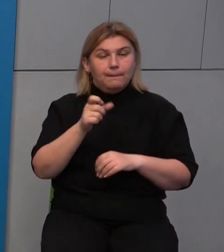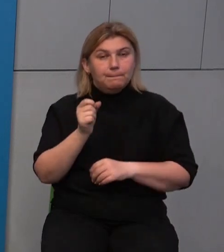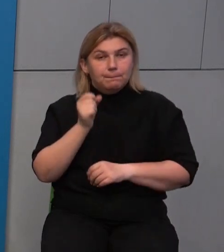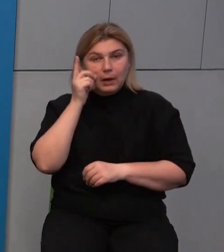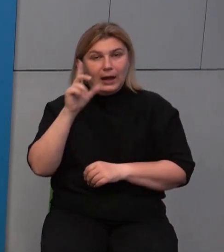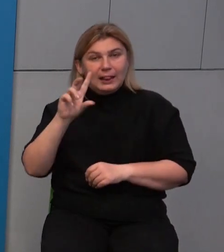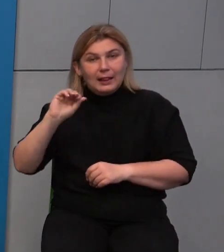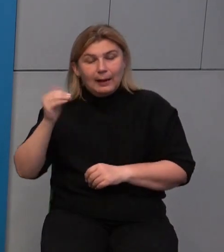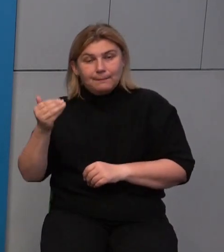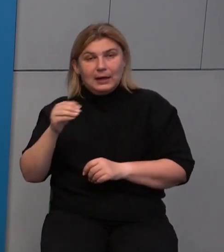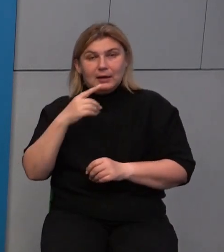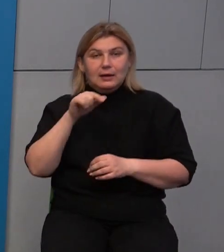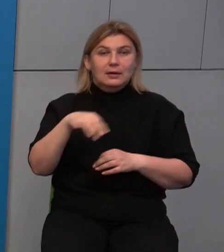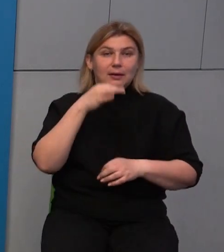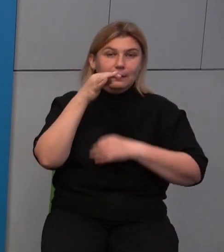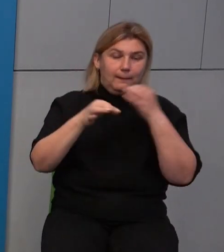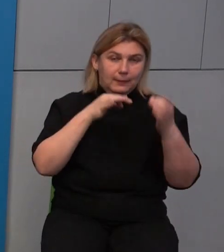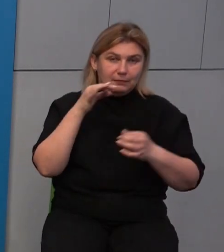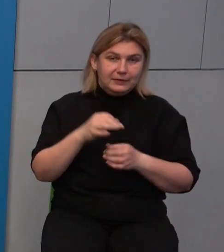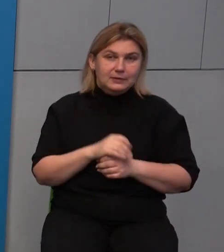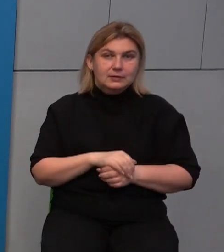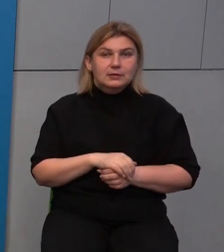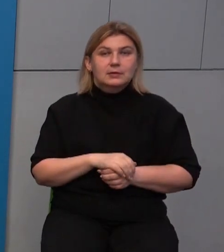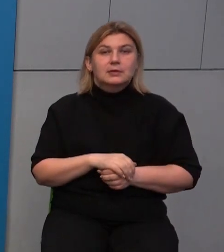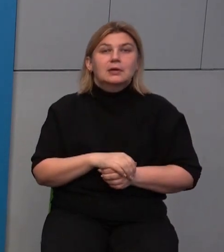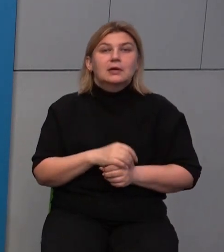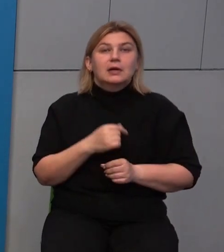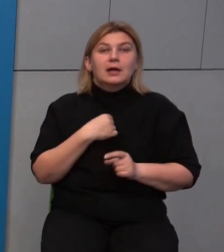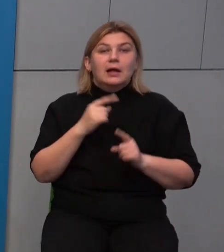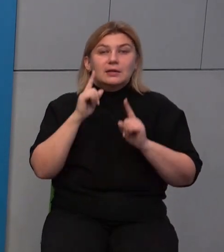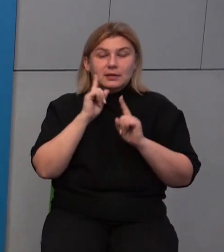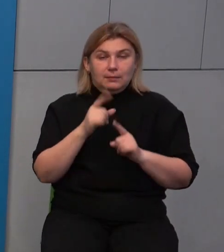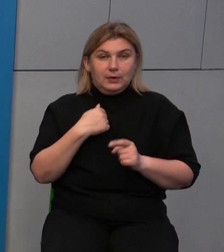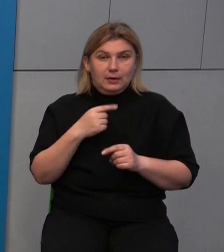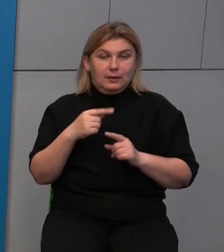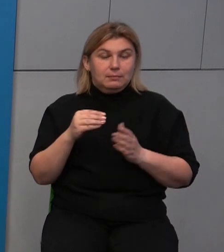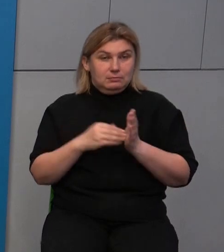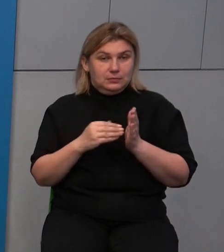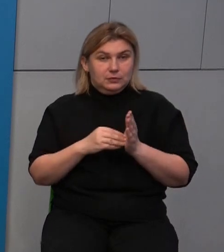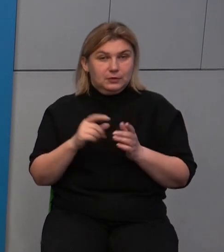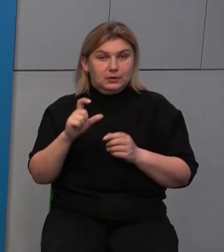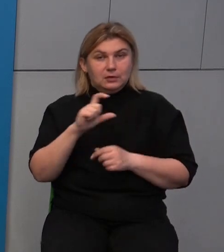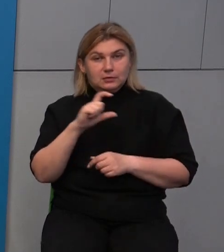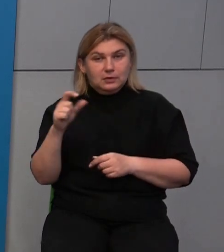i z tego, i z tego opowiadania? I ja naprawdę potrzebuję trochę czasu, żeby najpierw przeczytać ze zrozumieniem